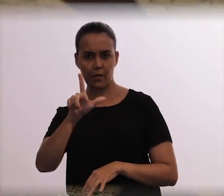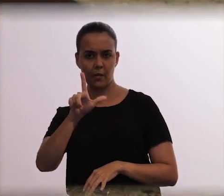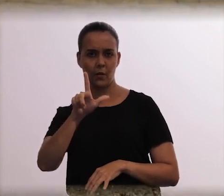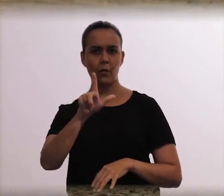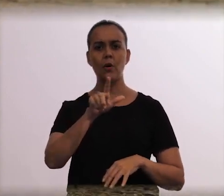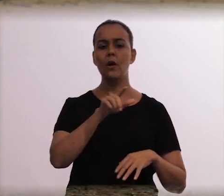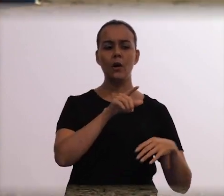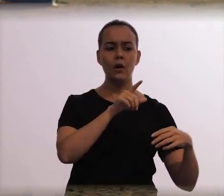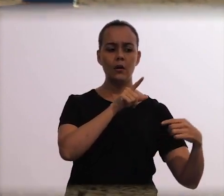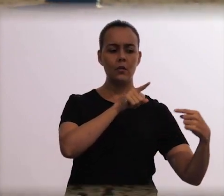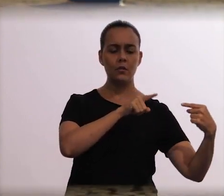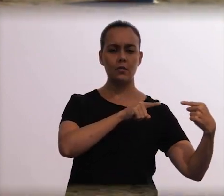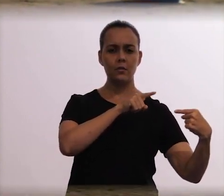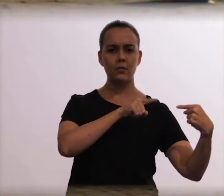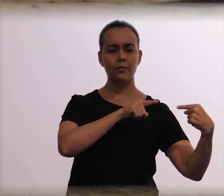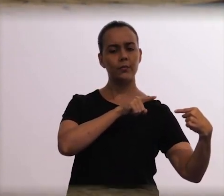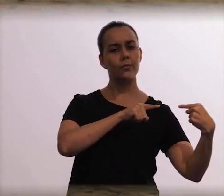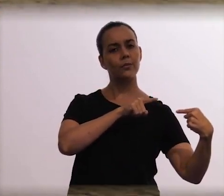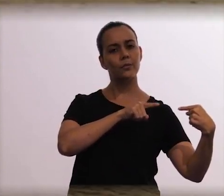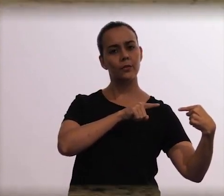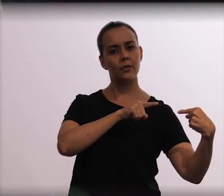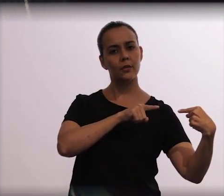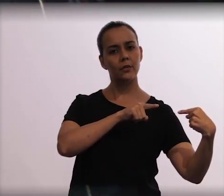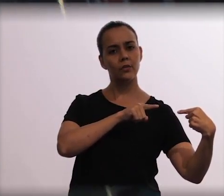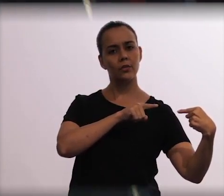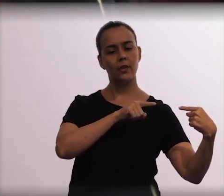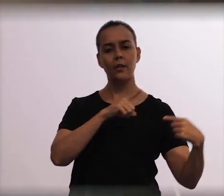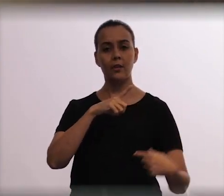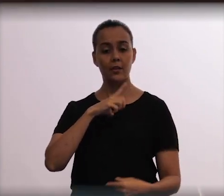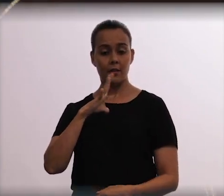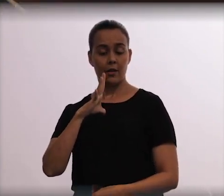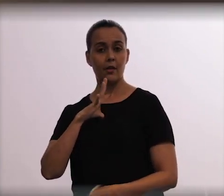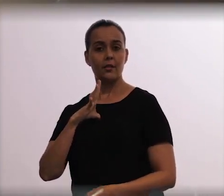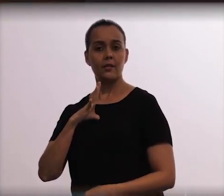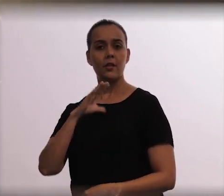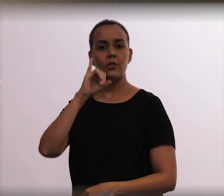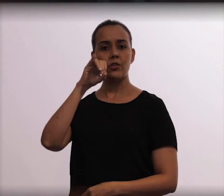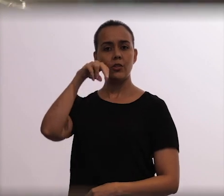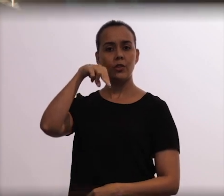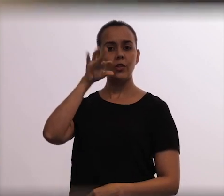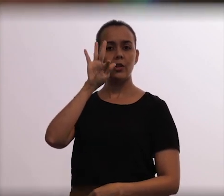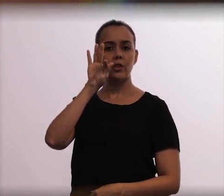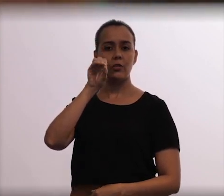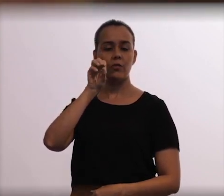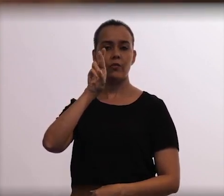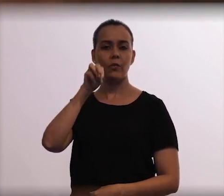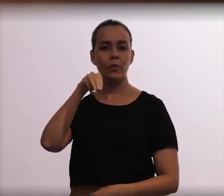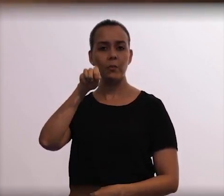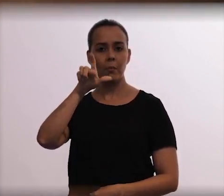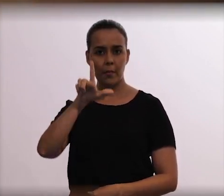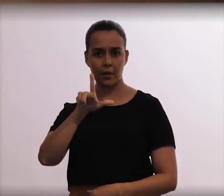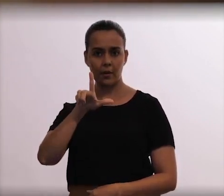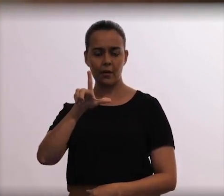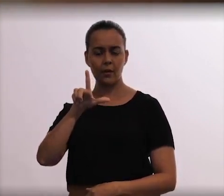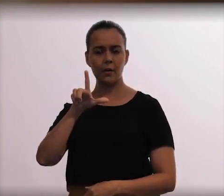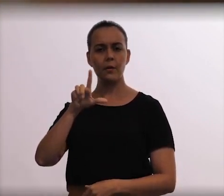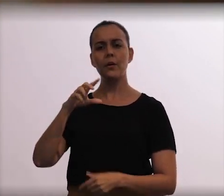que constrói as chamadas cidades informais. E as cidades informais, elas respondem pela grande